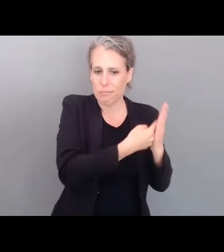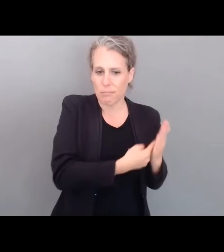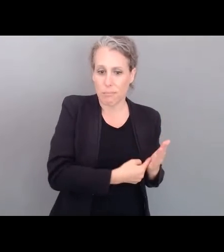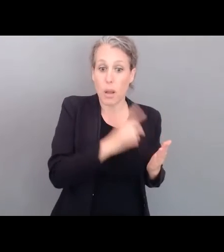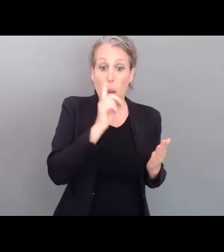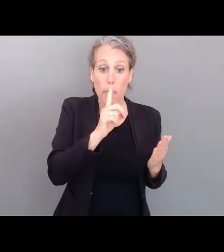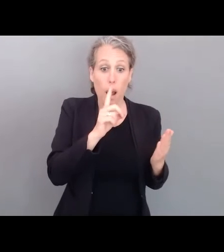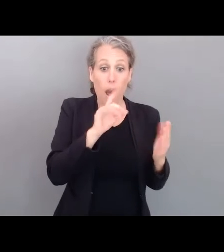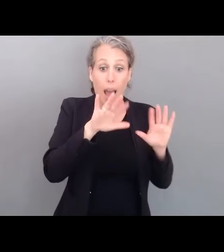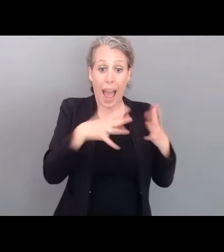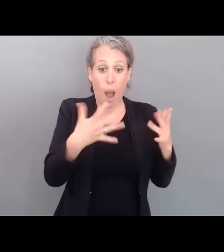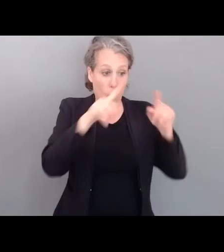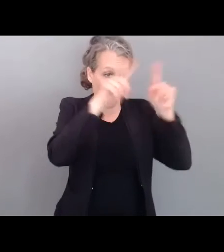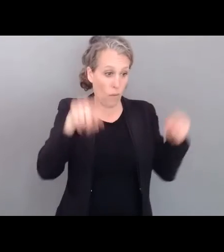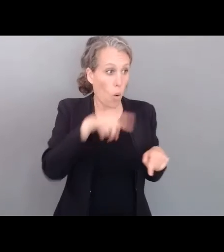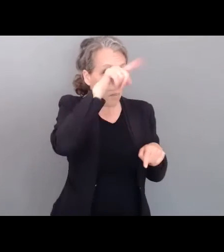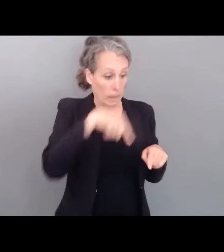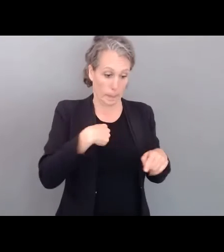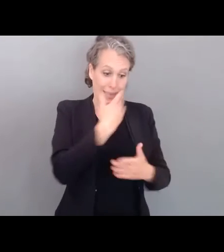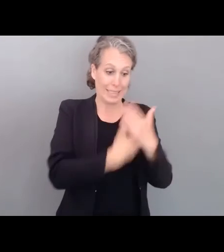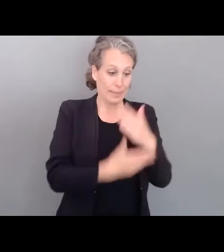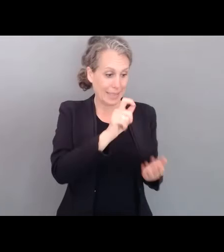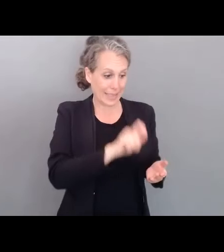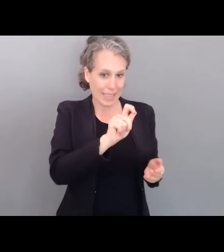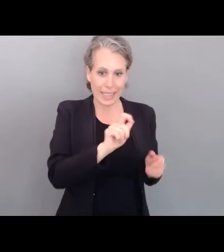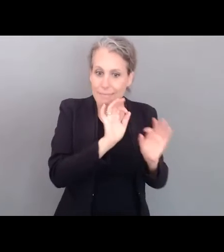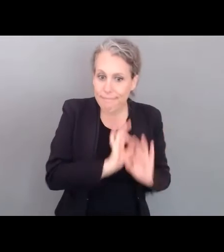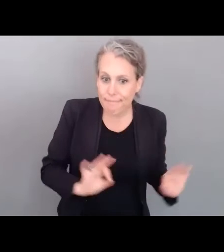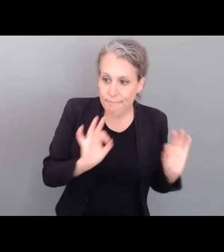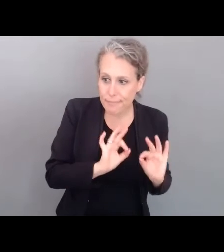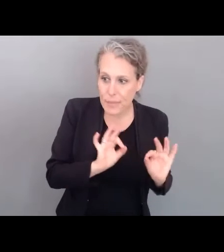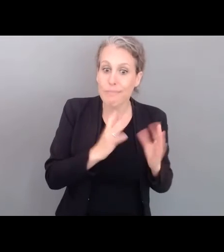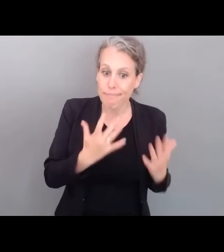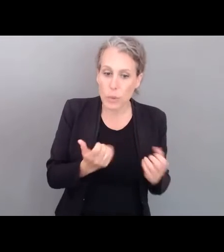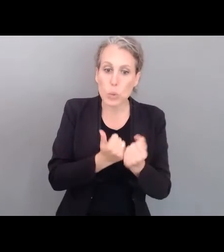registra al ciudadano del país para la vacunación, pero no había un indicador